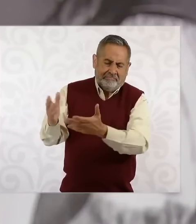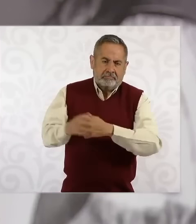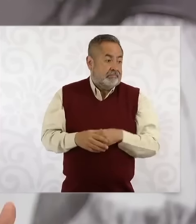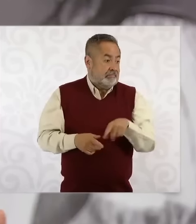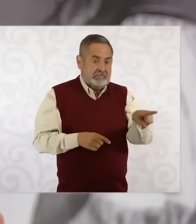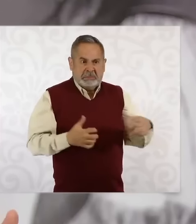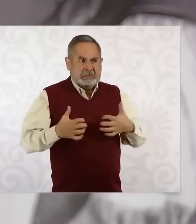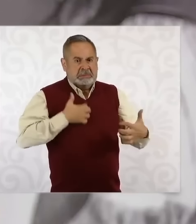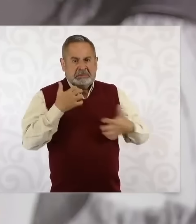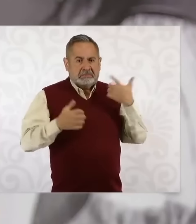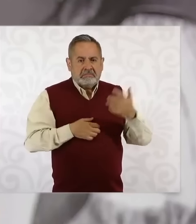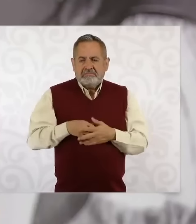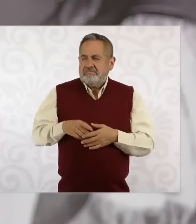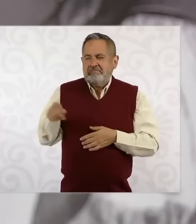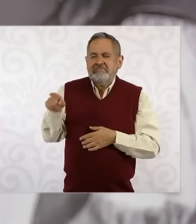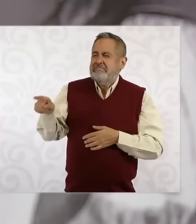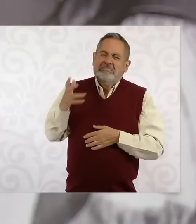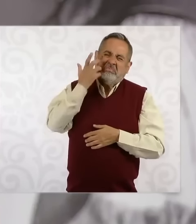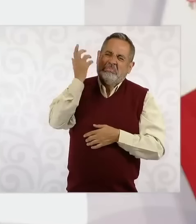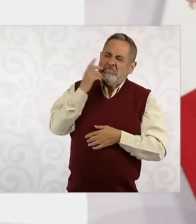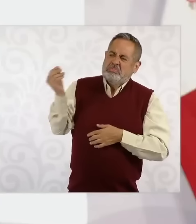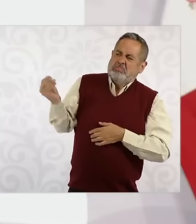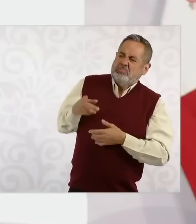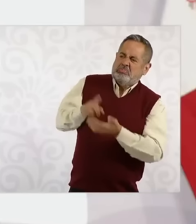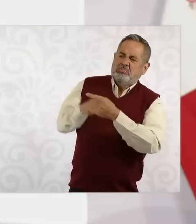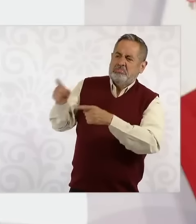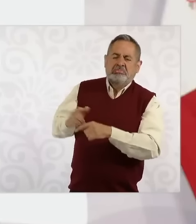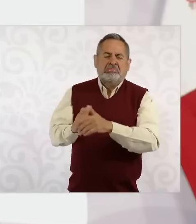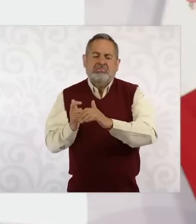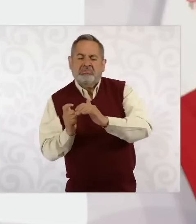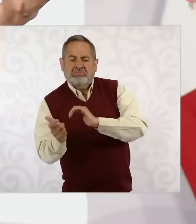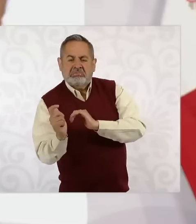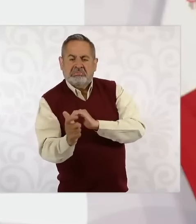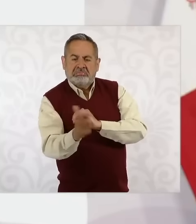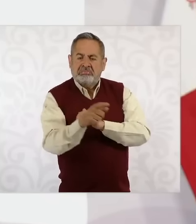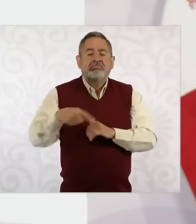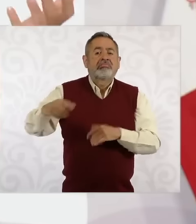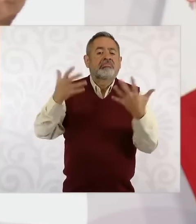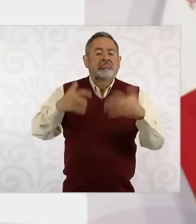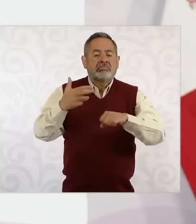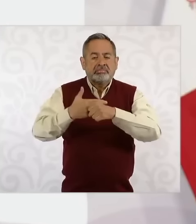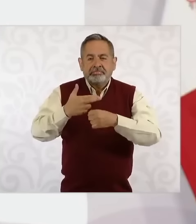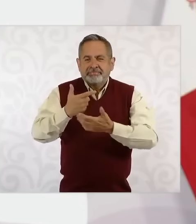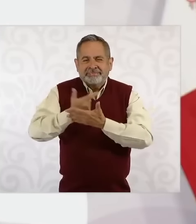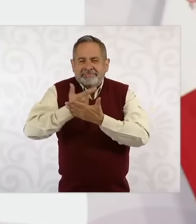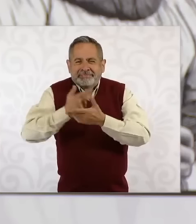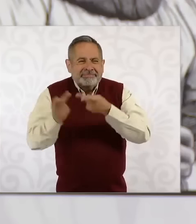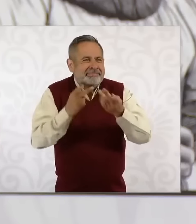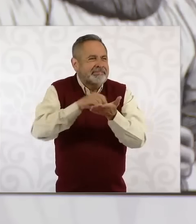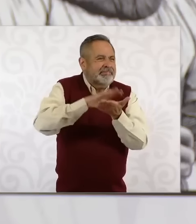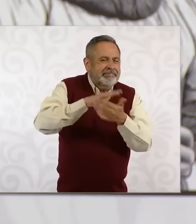que tenemos compradas a todas las eh empresas de encuestas. Imagínense lo que gastaría el gobierno